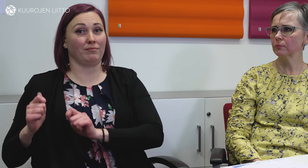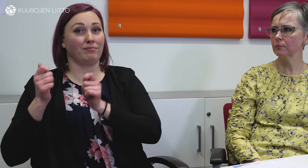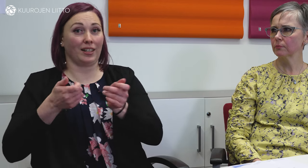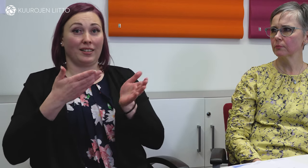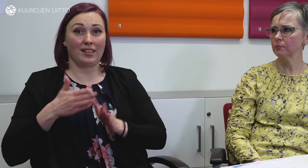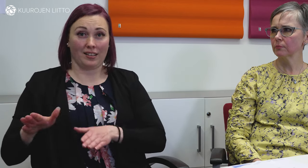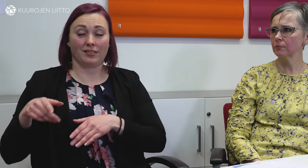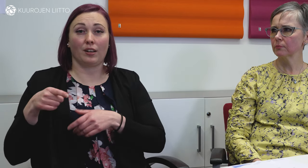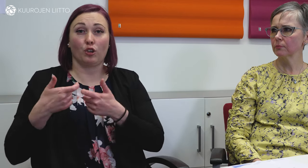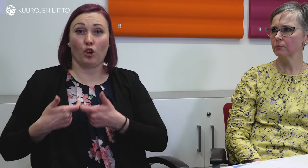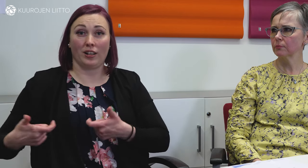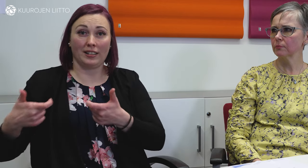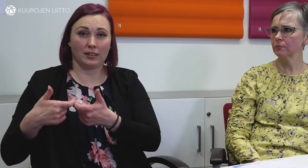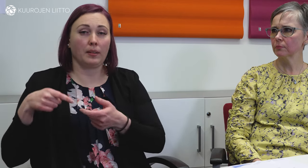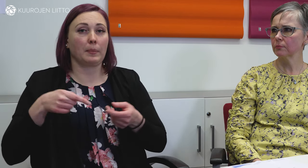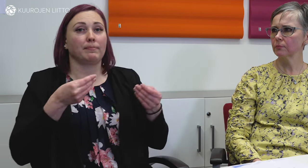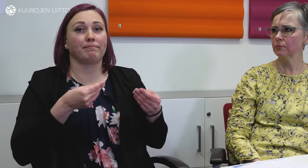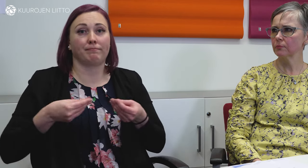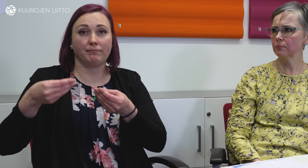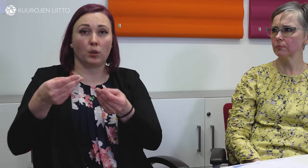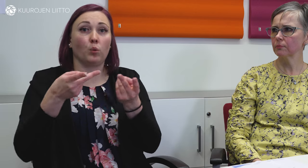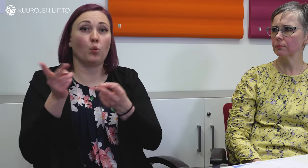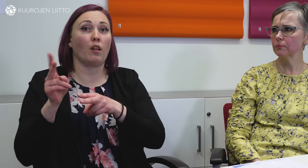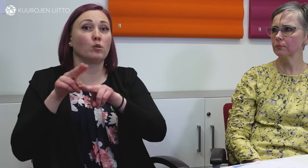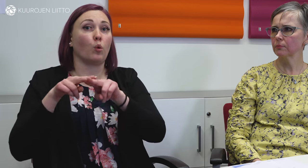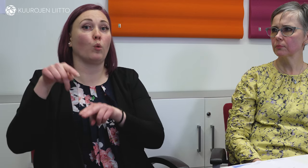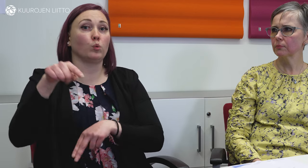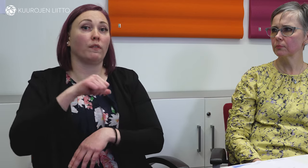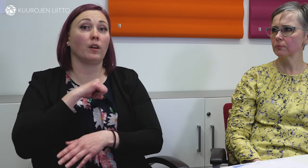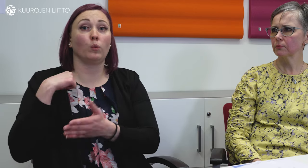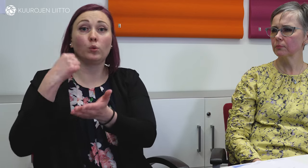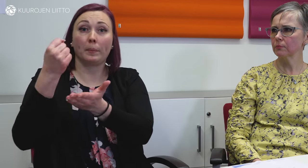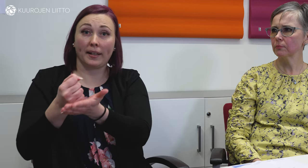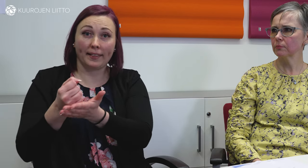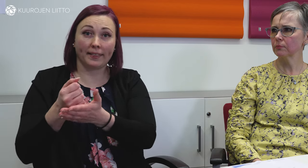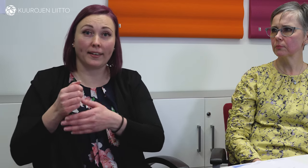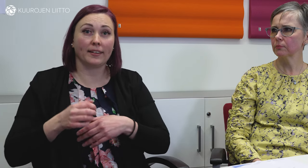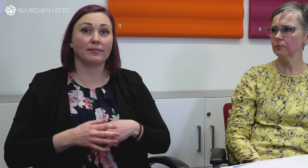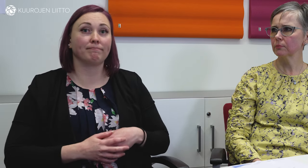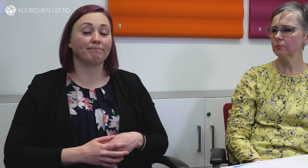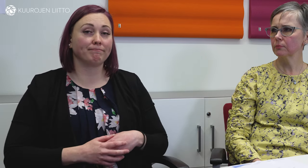tulevat järjestäjämaat tullaan valitsemaan yleiskokousten yhteydessä.